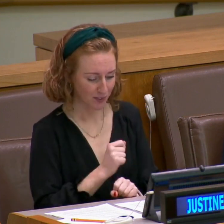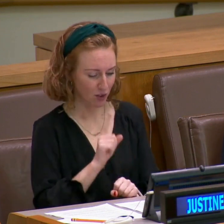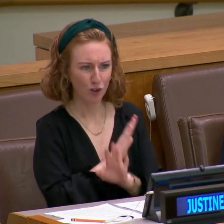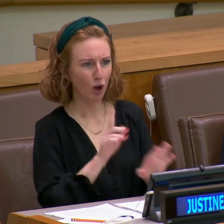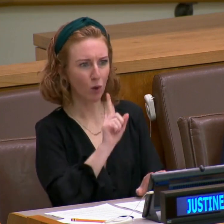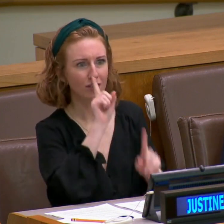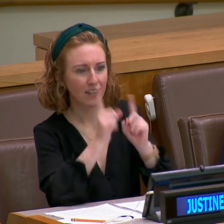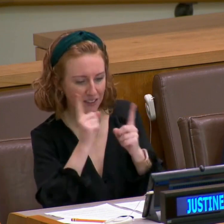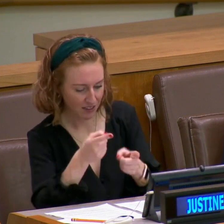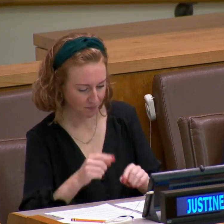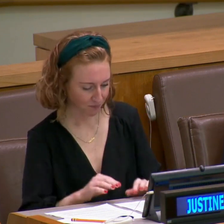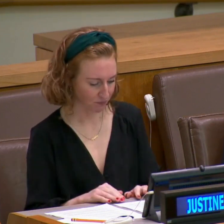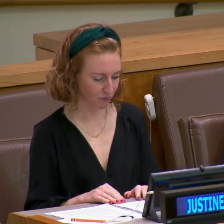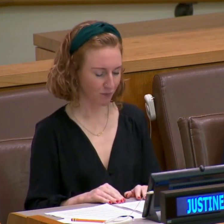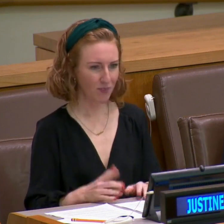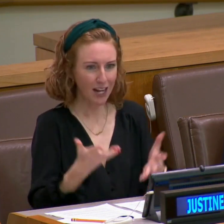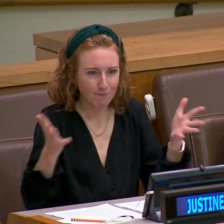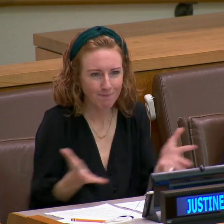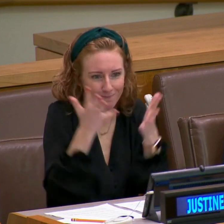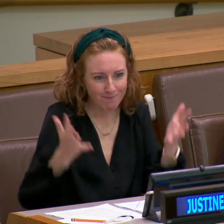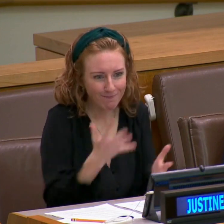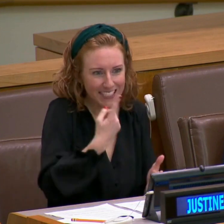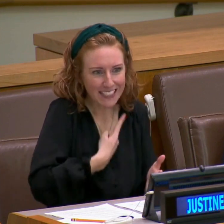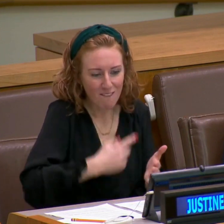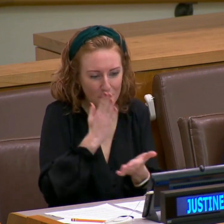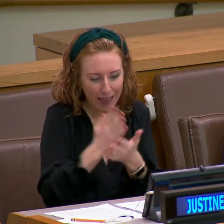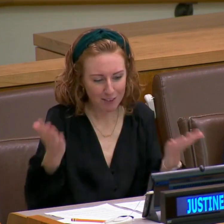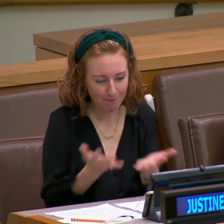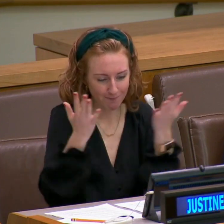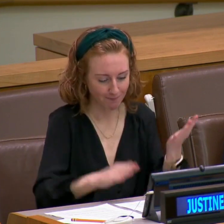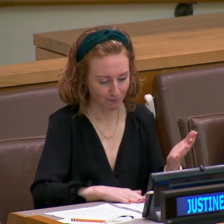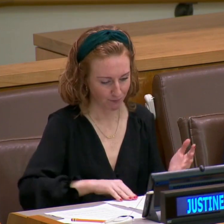son capaces de hacer, no lo que no pueden hacer, y tener una sensación de autoestima inculcada en ellos.